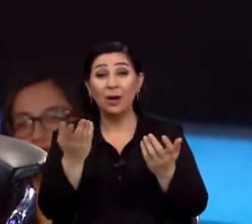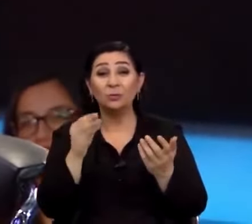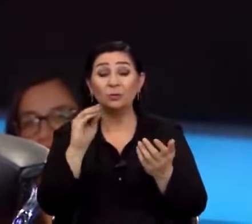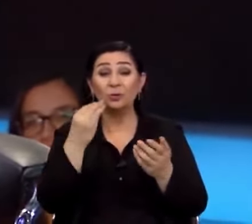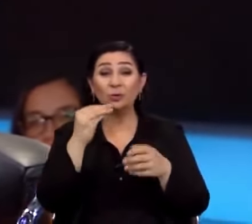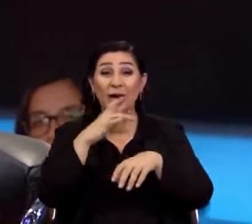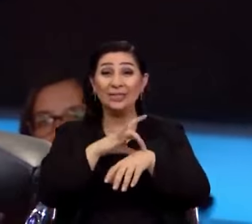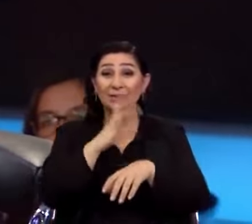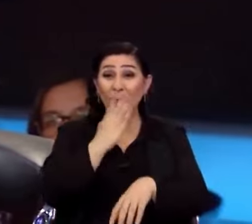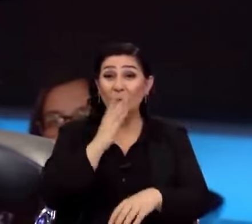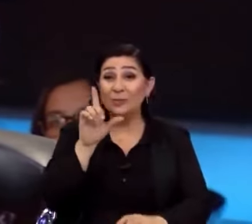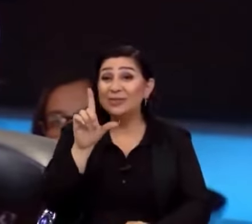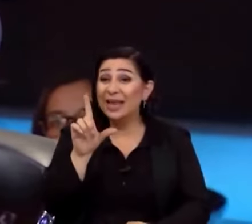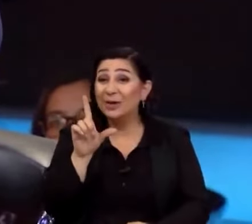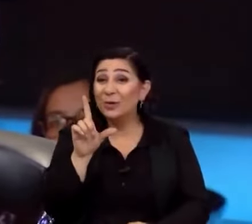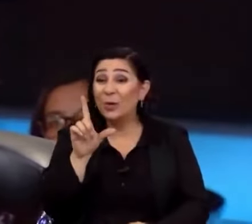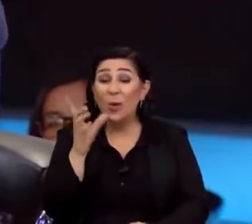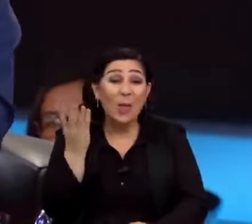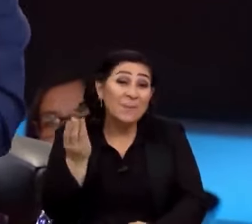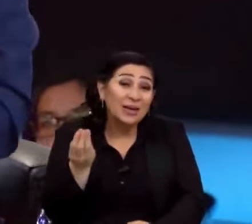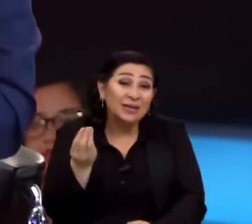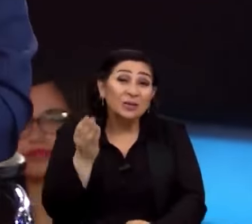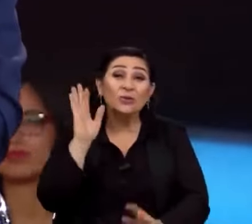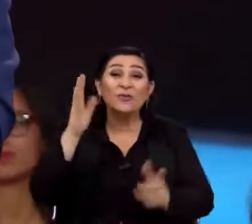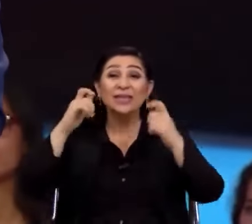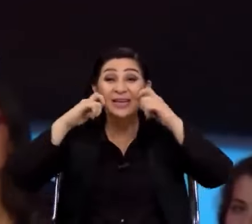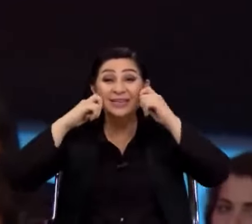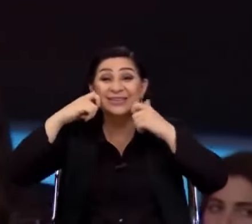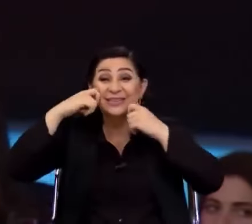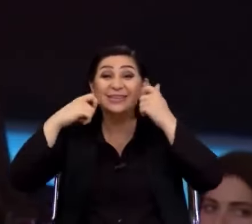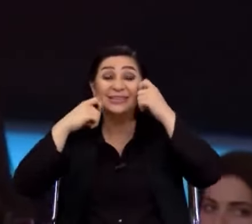hastaneye götürmemiz gerekiyordur çok fazla da